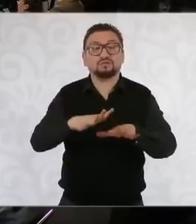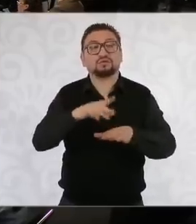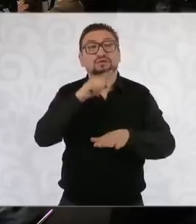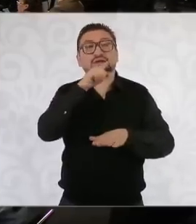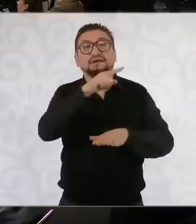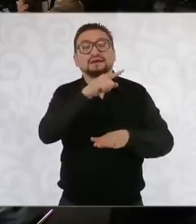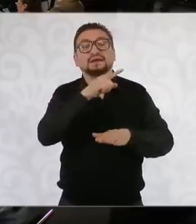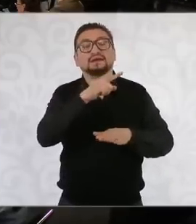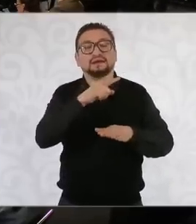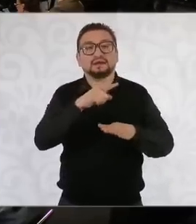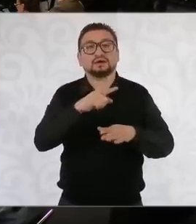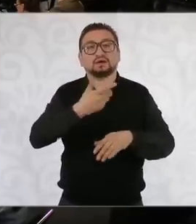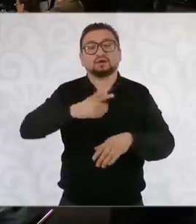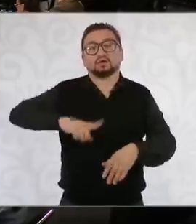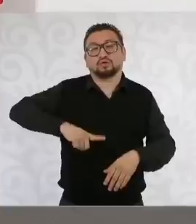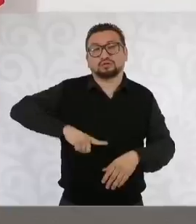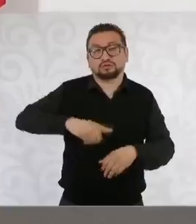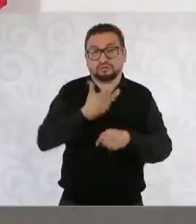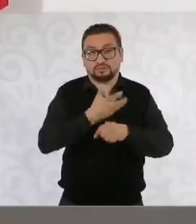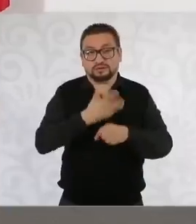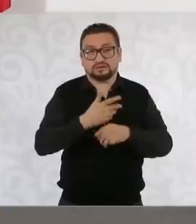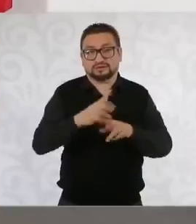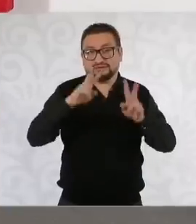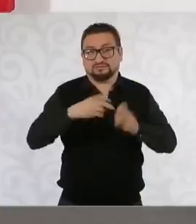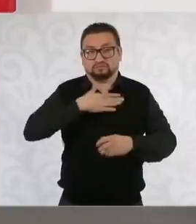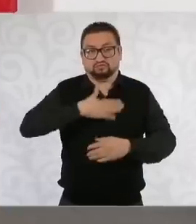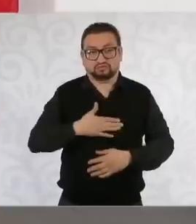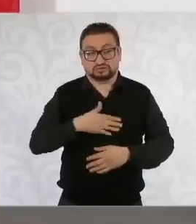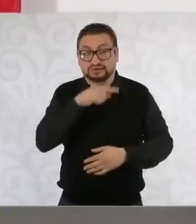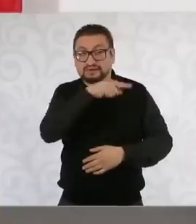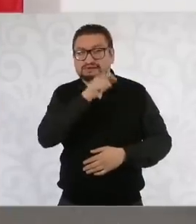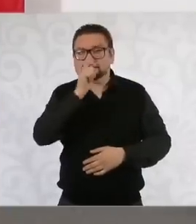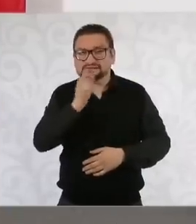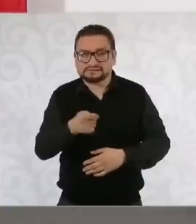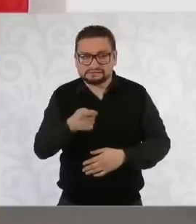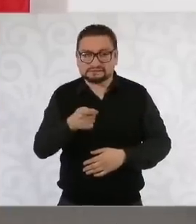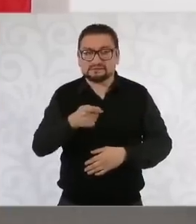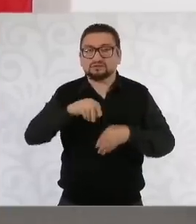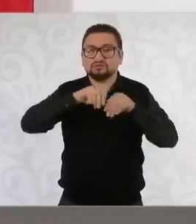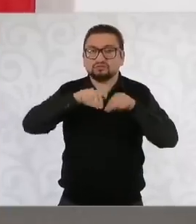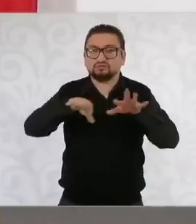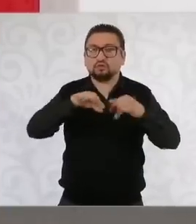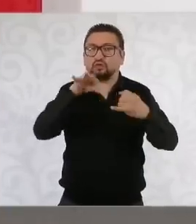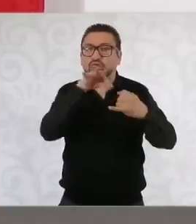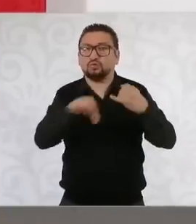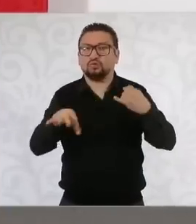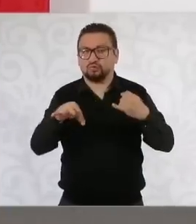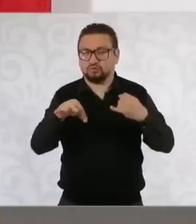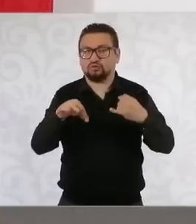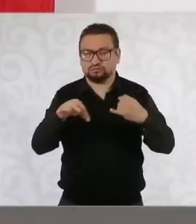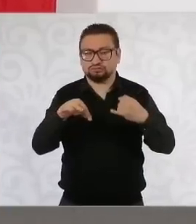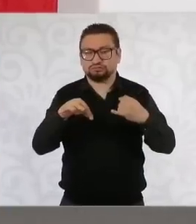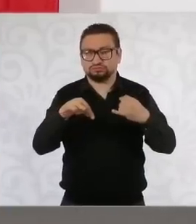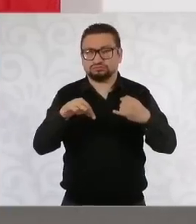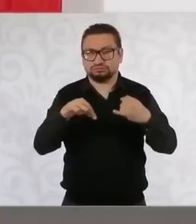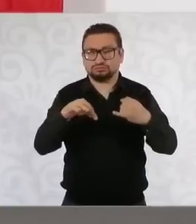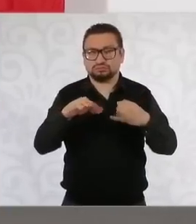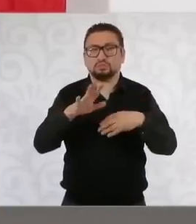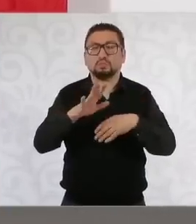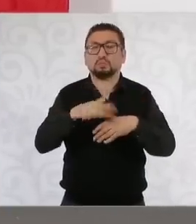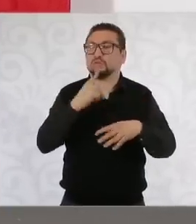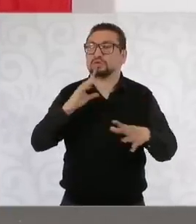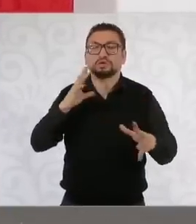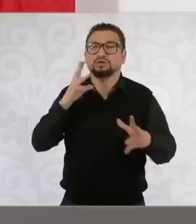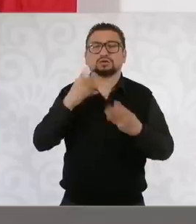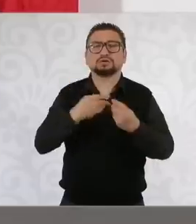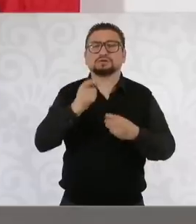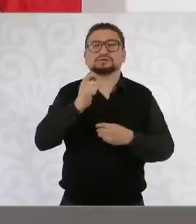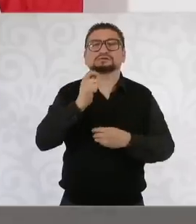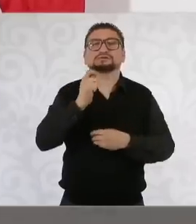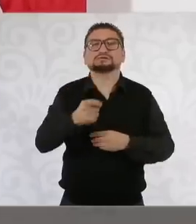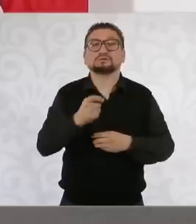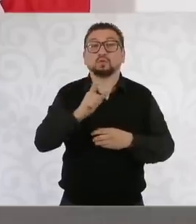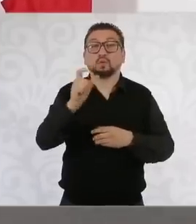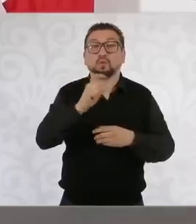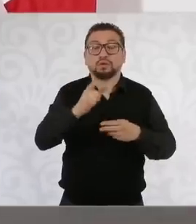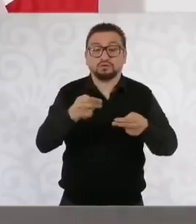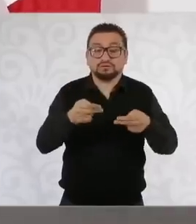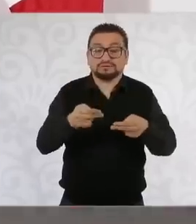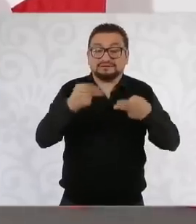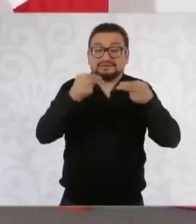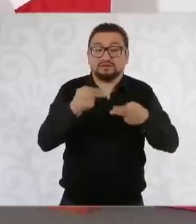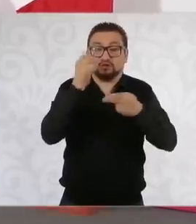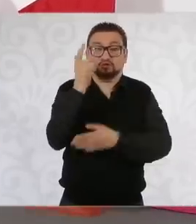gobierno de Estados Unidos que es la publicación final del volumen del comercio de armas de fuego